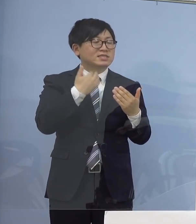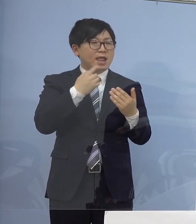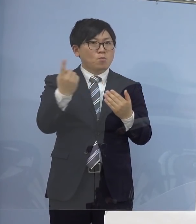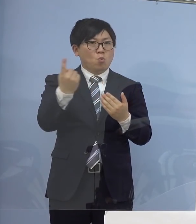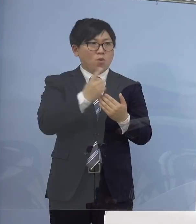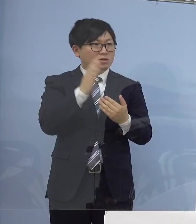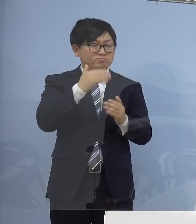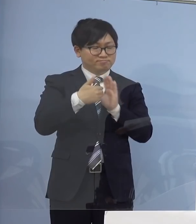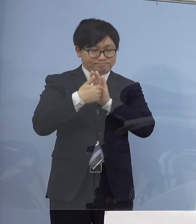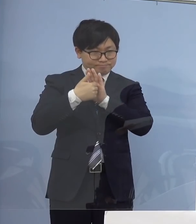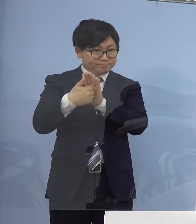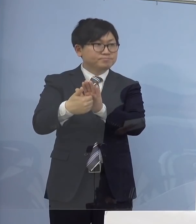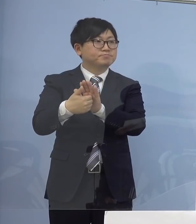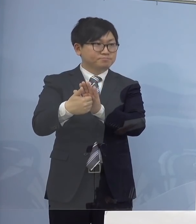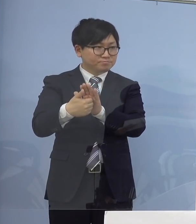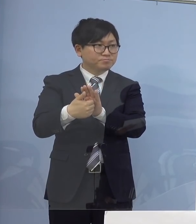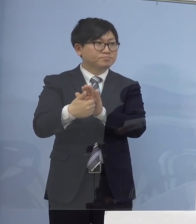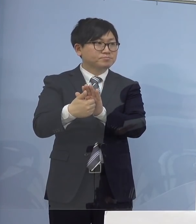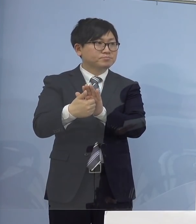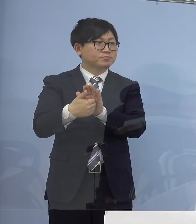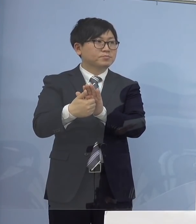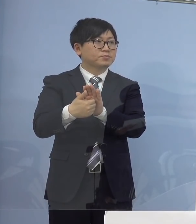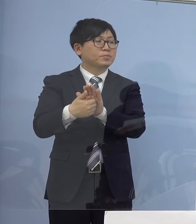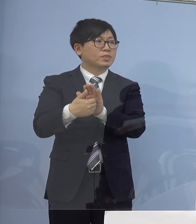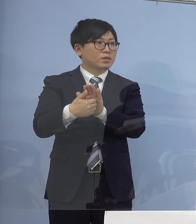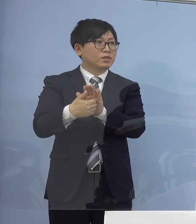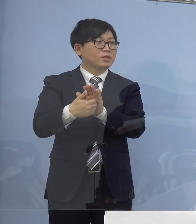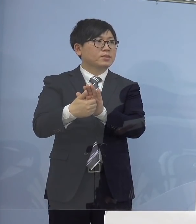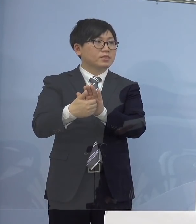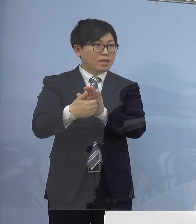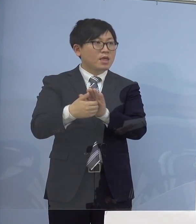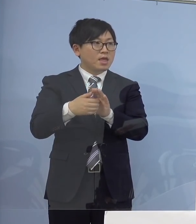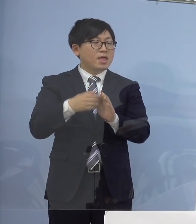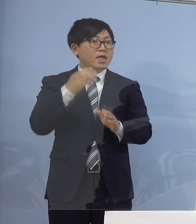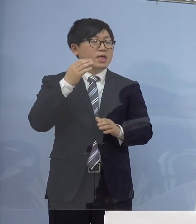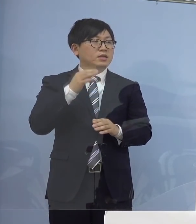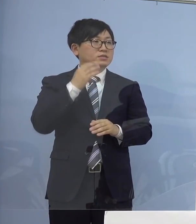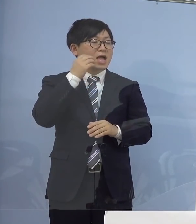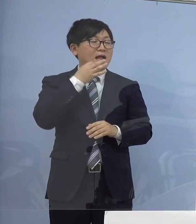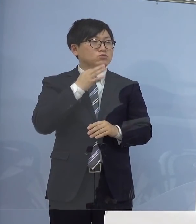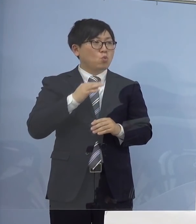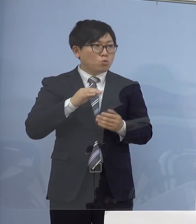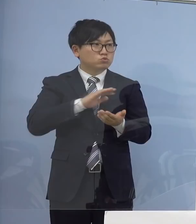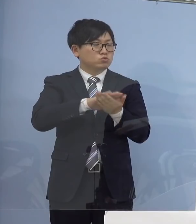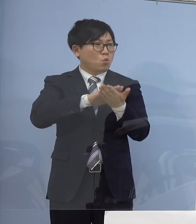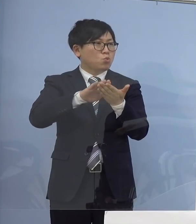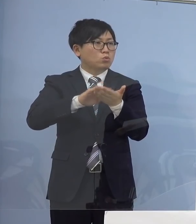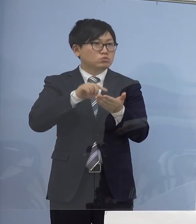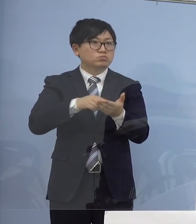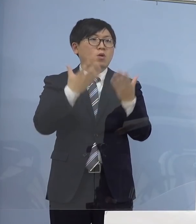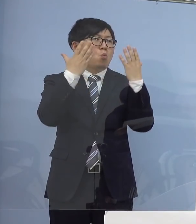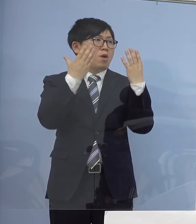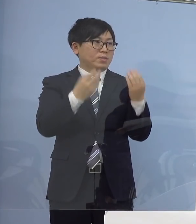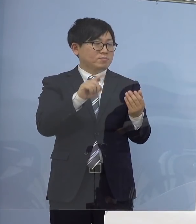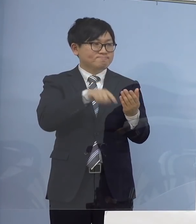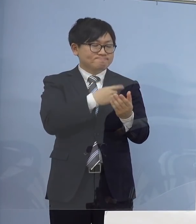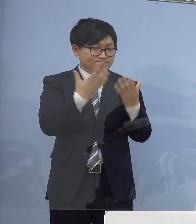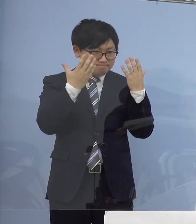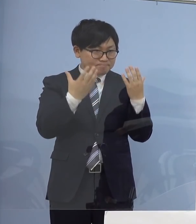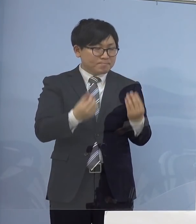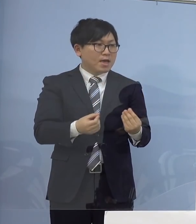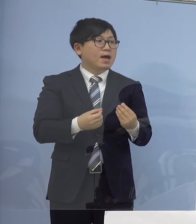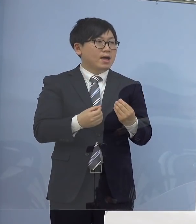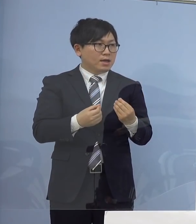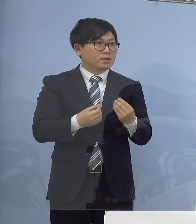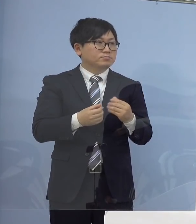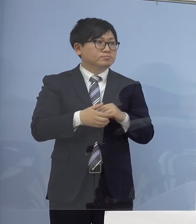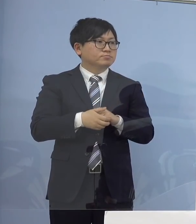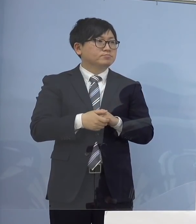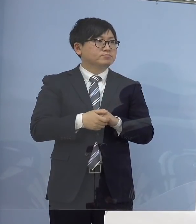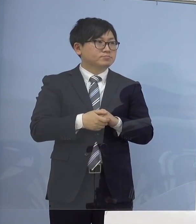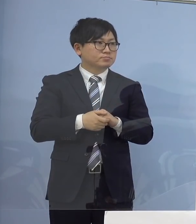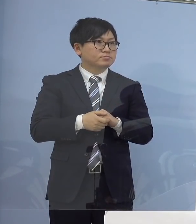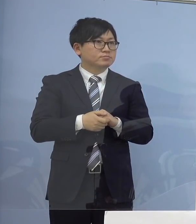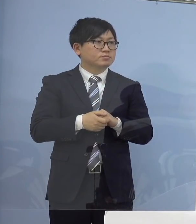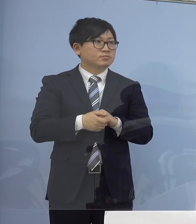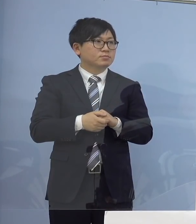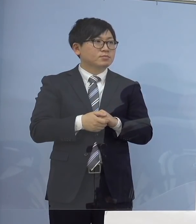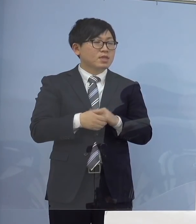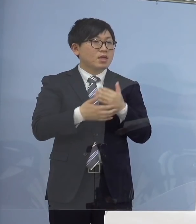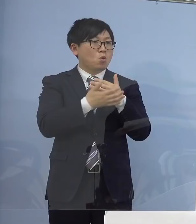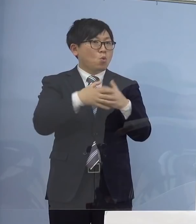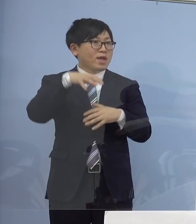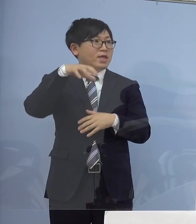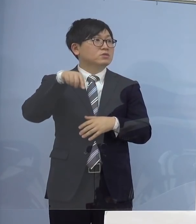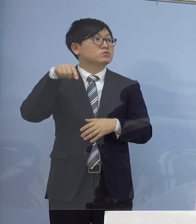その上で既に消毒は済んでおりますので 積極的疫学調査を今保健所で行っておりますので